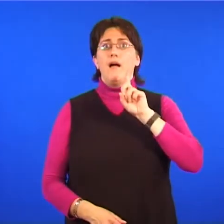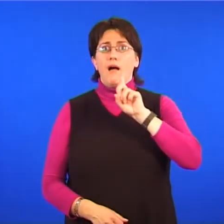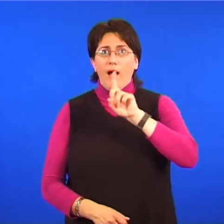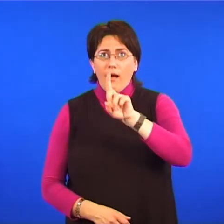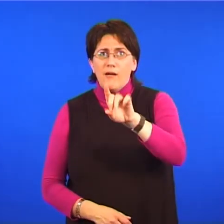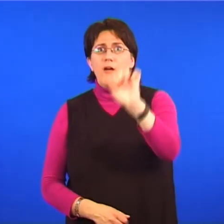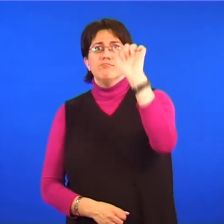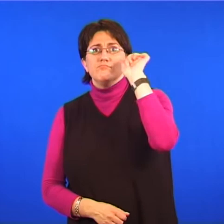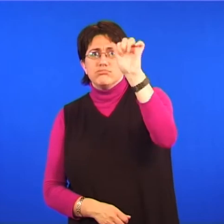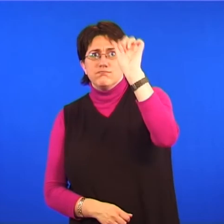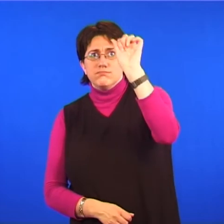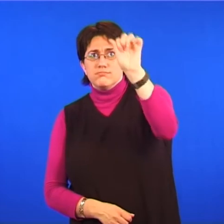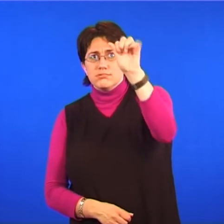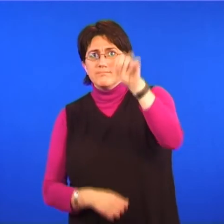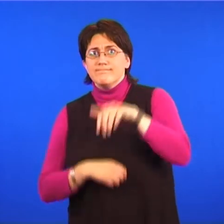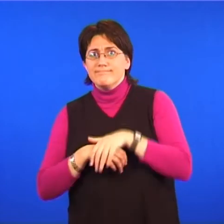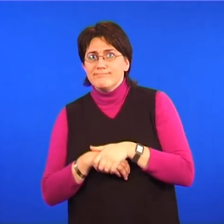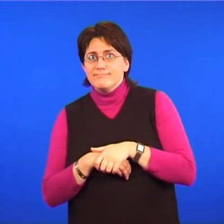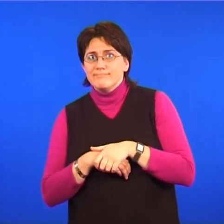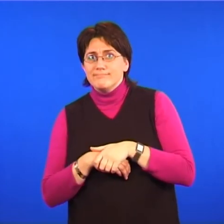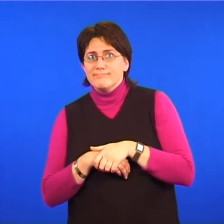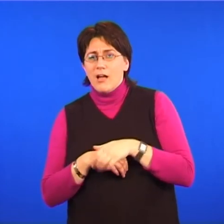Hún drap á dyrnar.